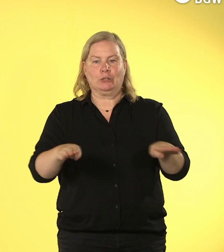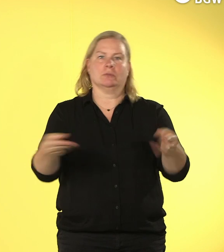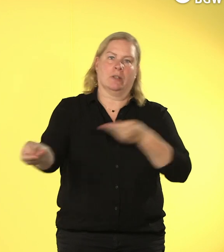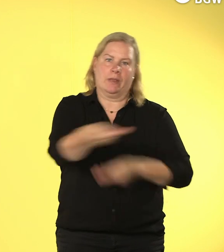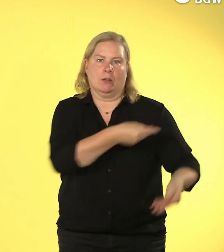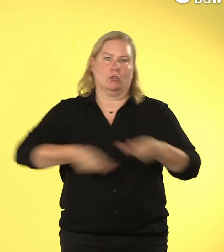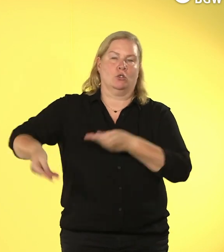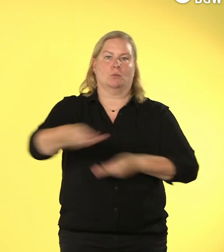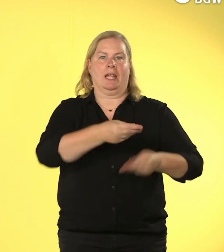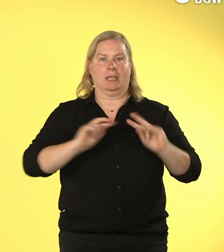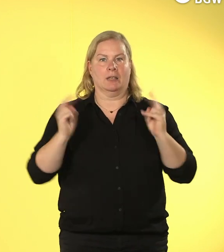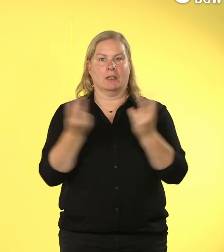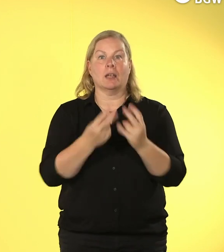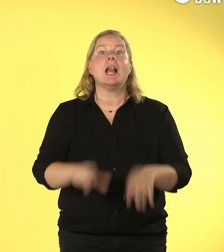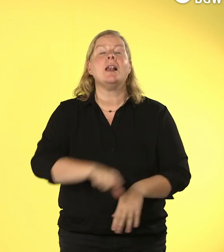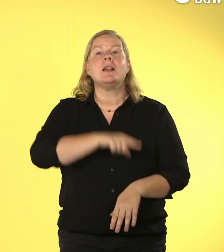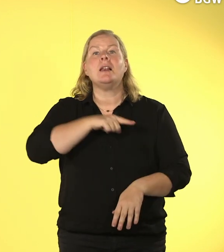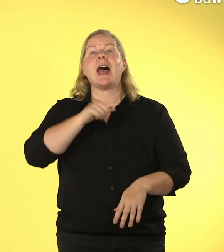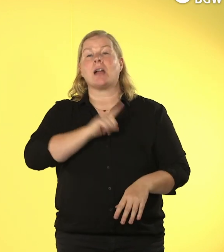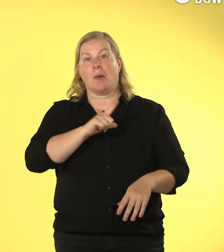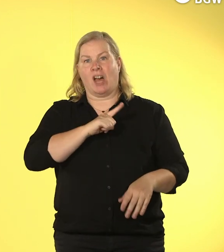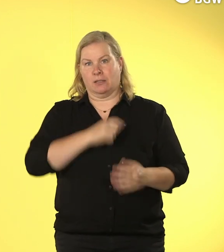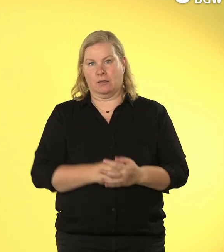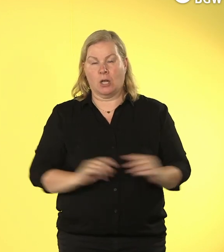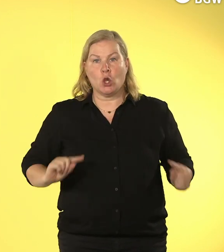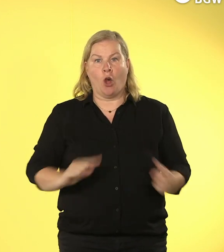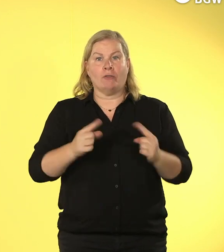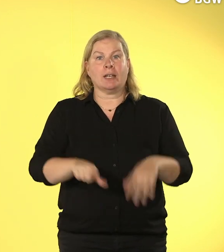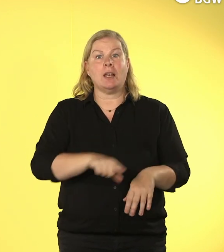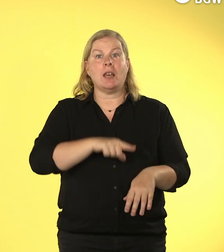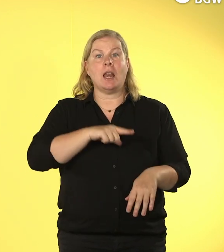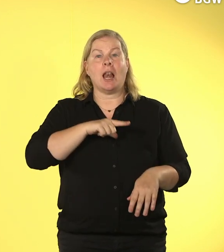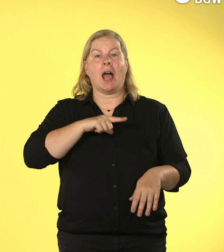Je länger man wartet, je länger ein Konflikt schwellt -